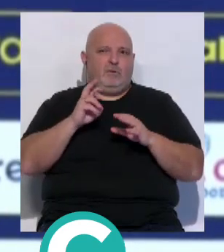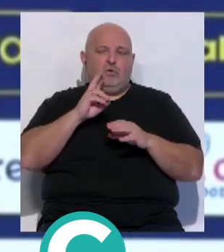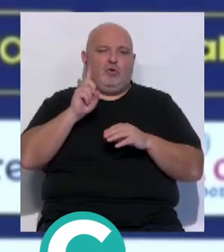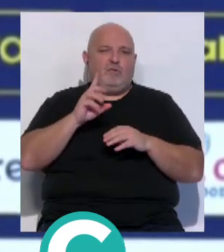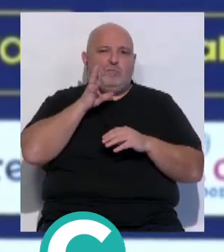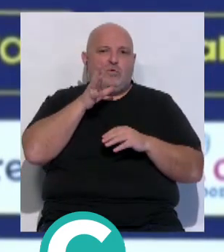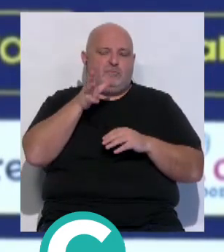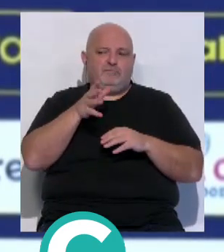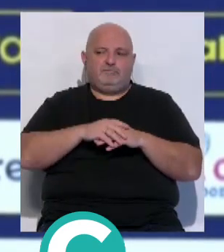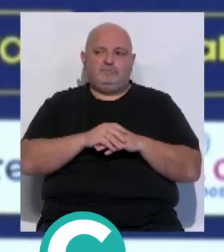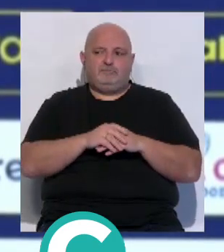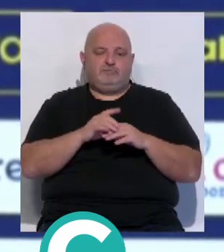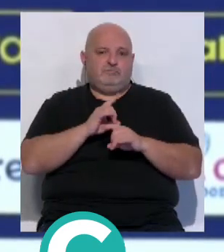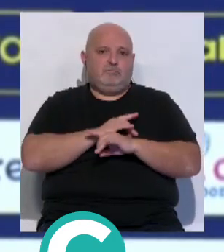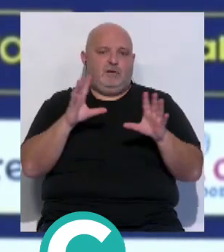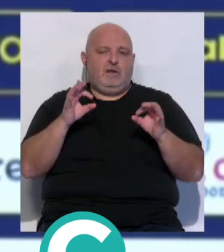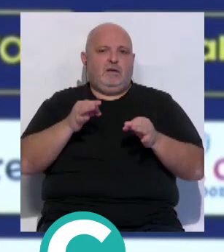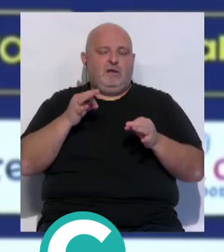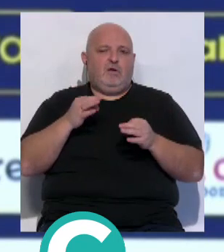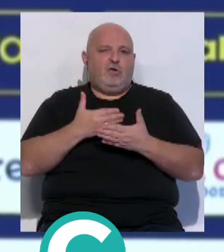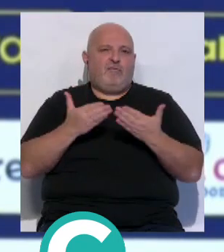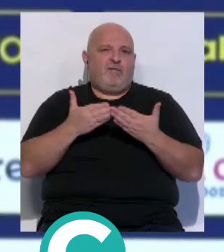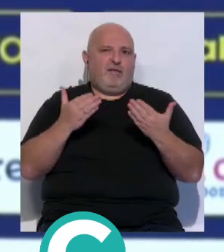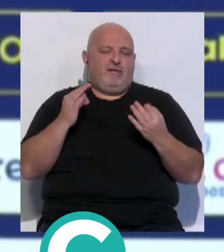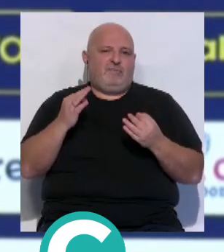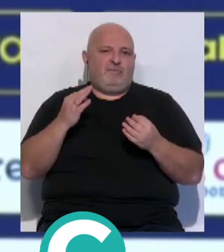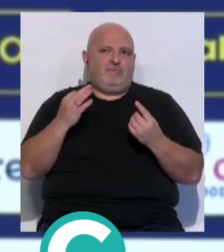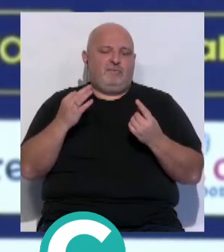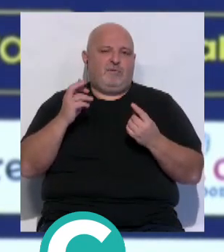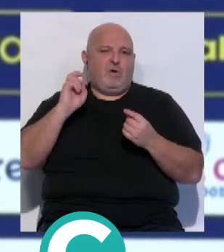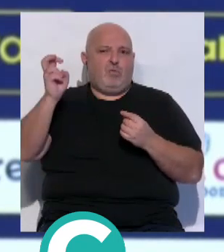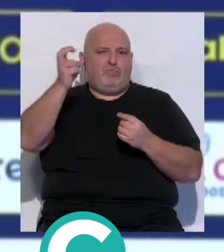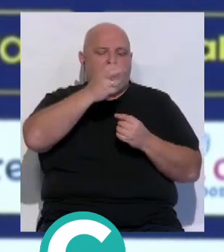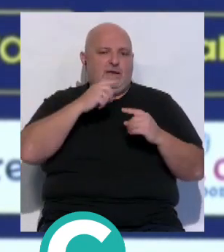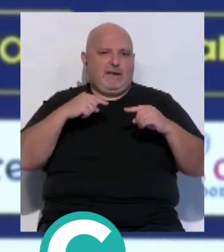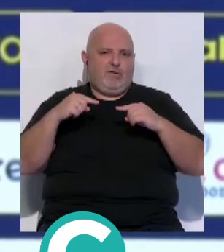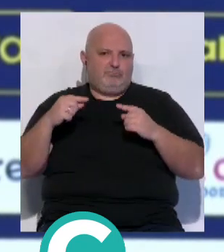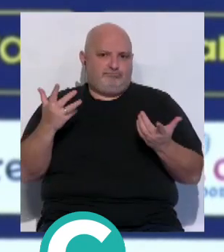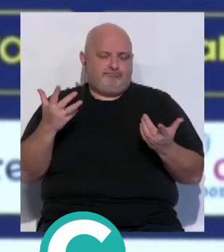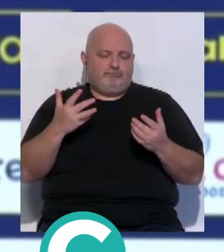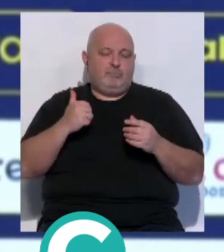obviamente uno siempre tiene confianza con con ciertos entrenadores y cuando tuve la posibilidad